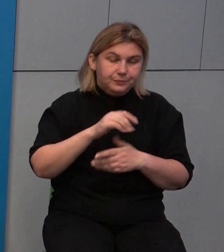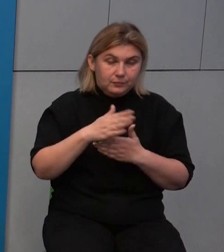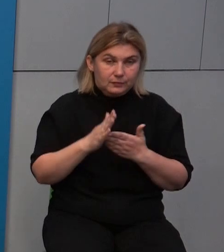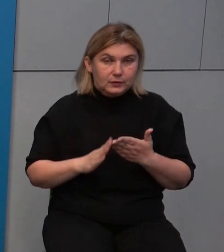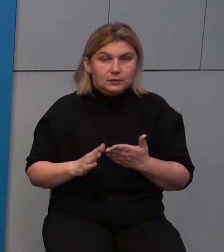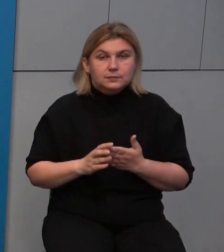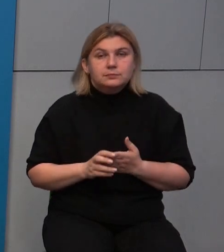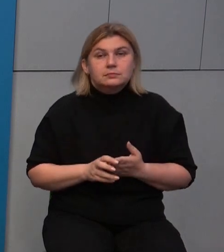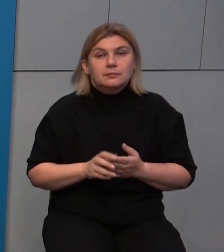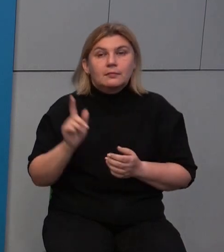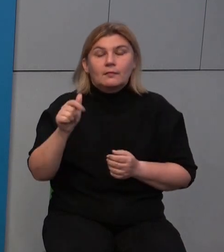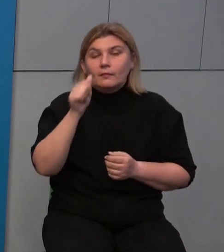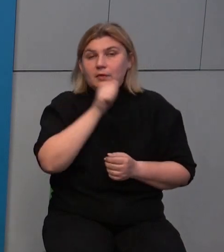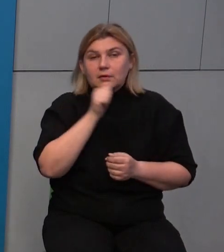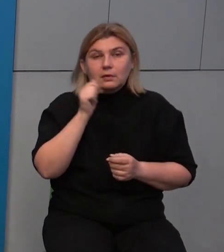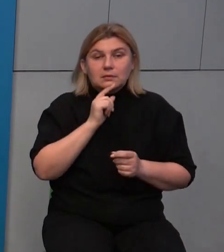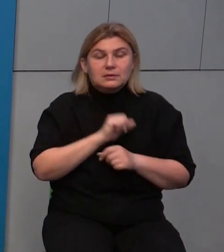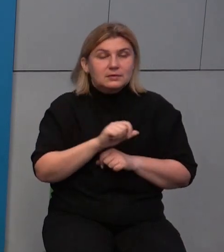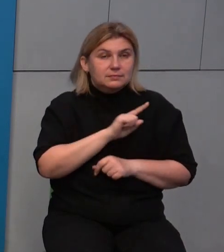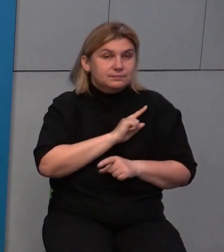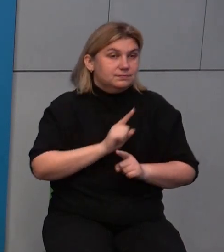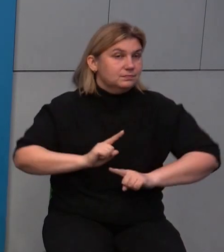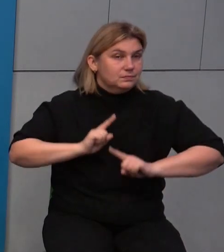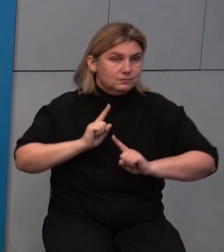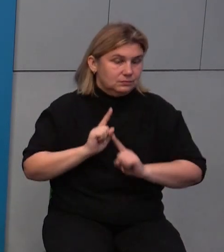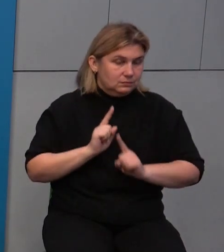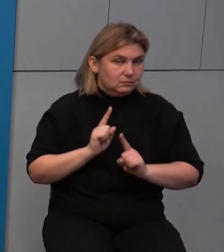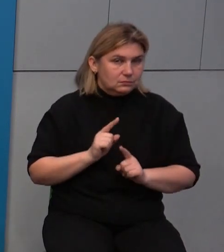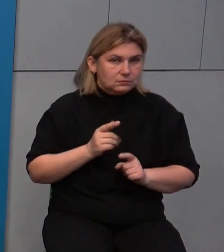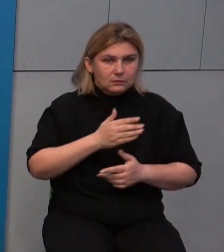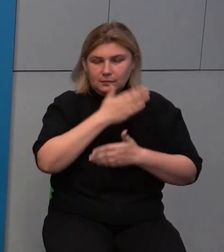Ich dane są strzeżone, żeby nie było wiadomo, gdzie oni są.